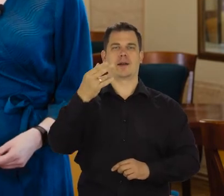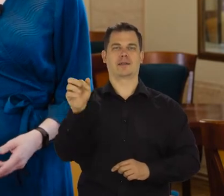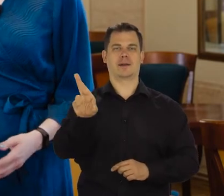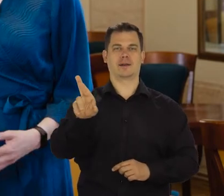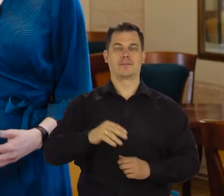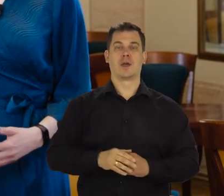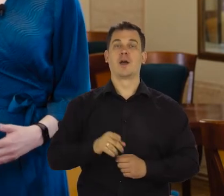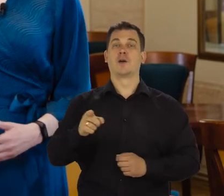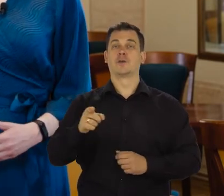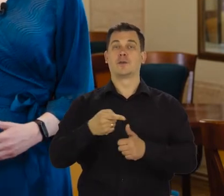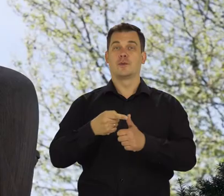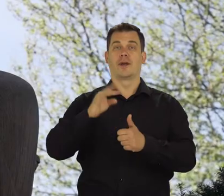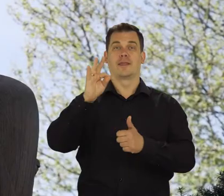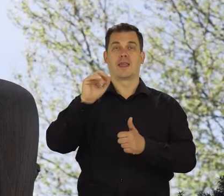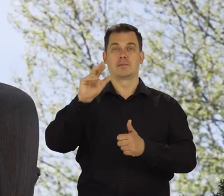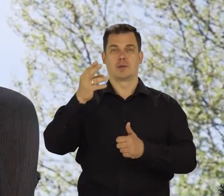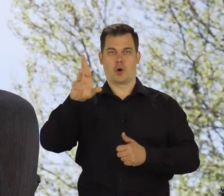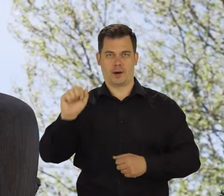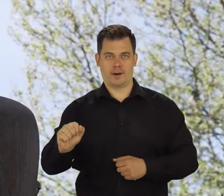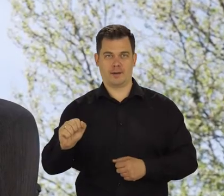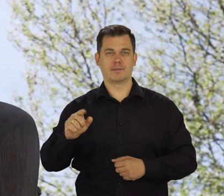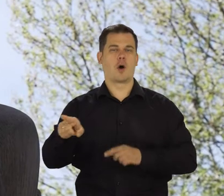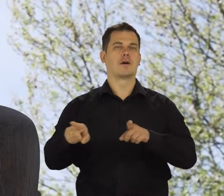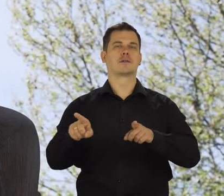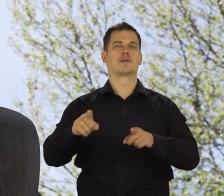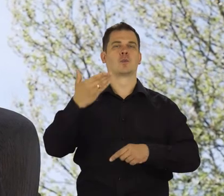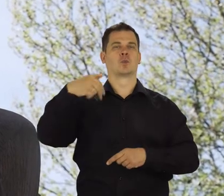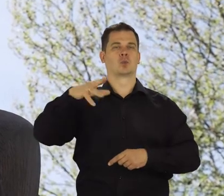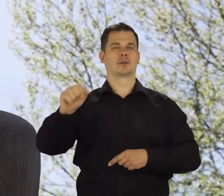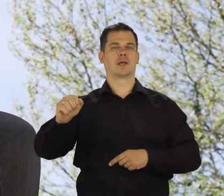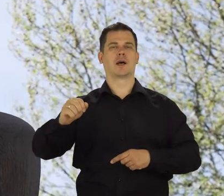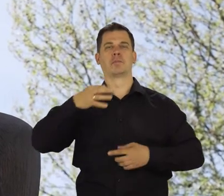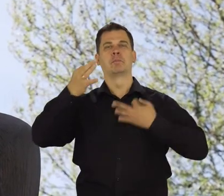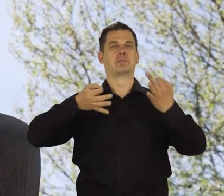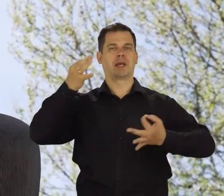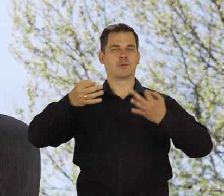Jest to Terpsychora, czyli muza pieśni chóralnej i tańca